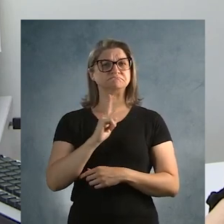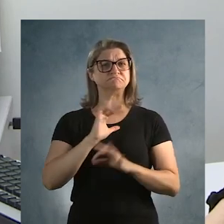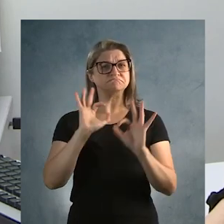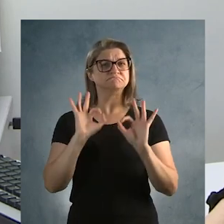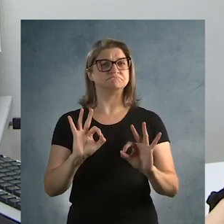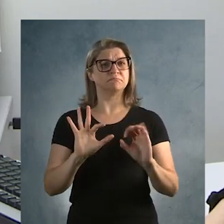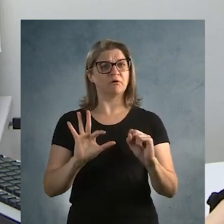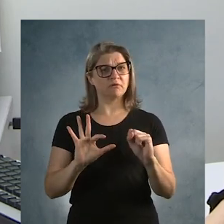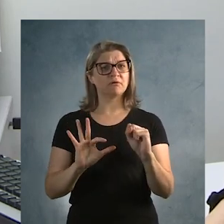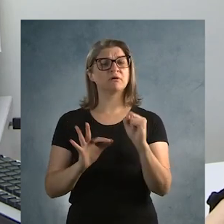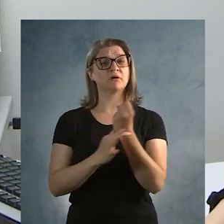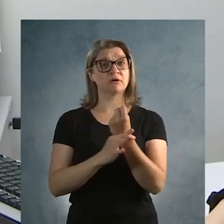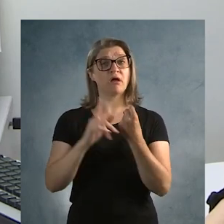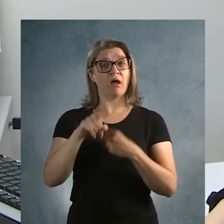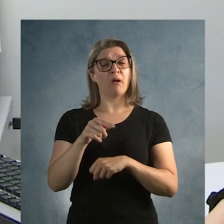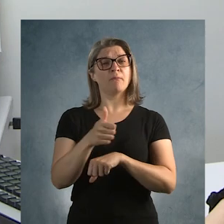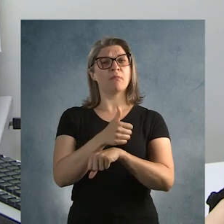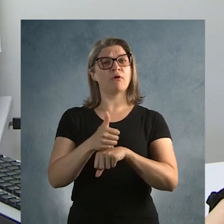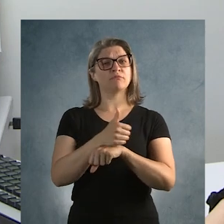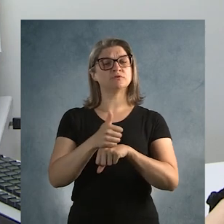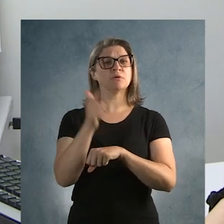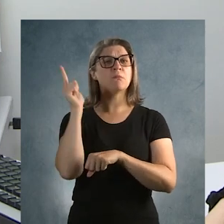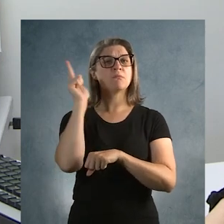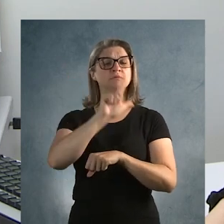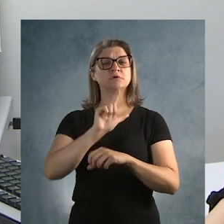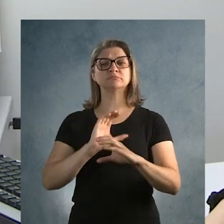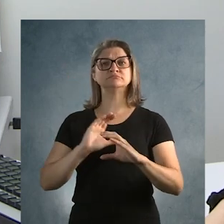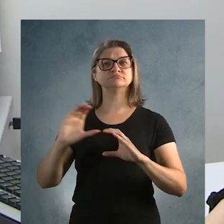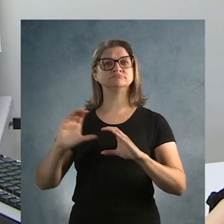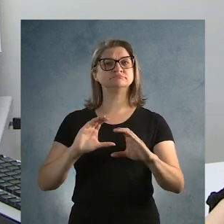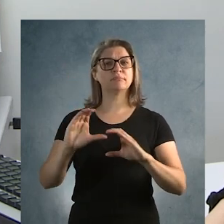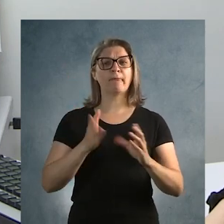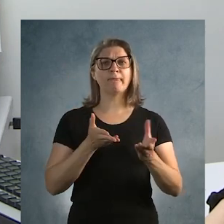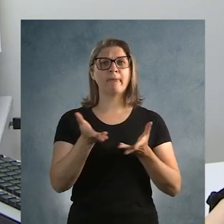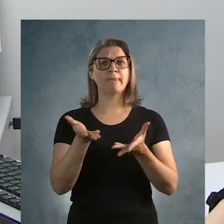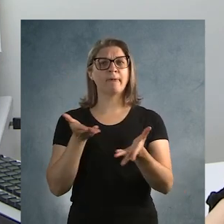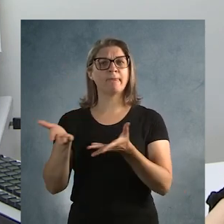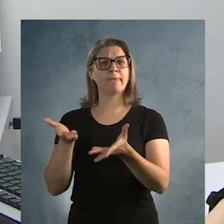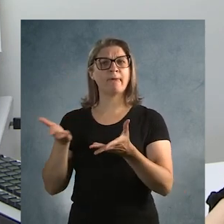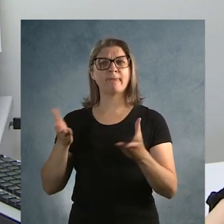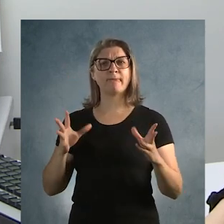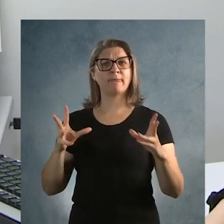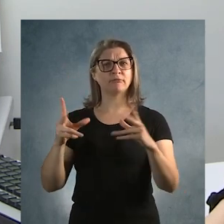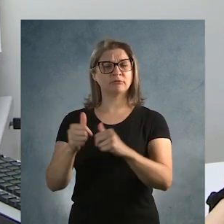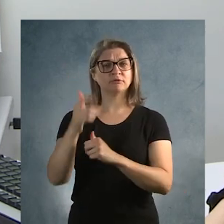Então, se você tem um profissional que consegue facilitar e se comunicar com essas pessoas,